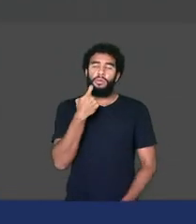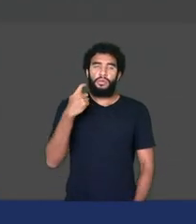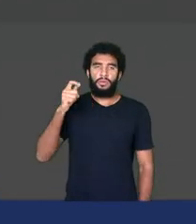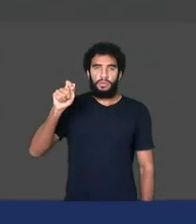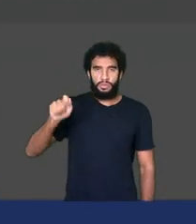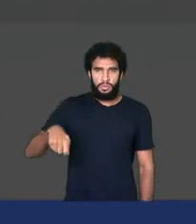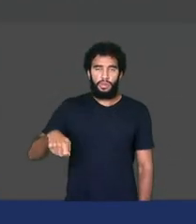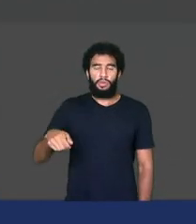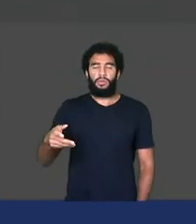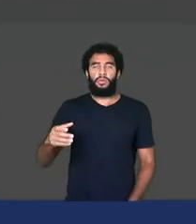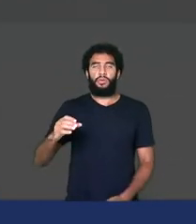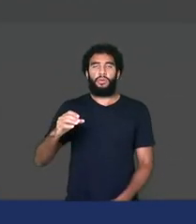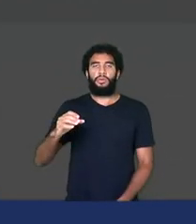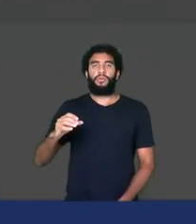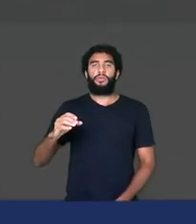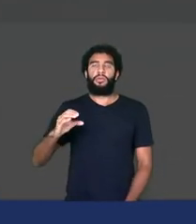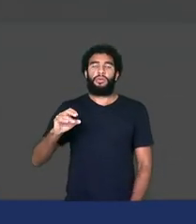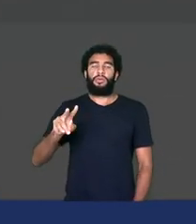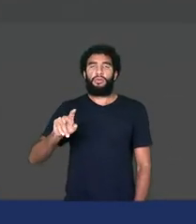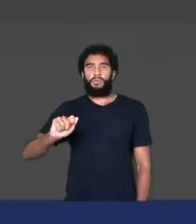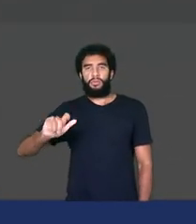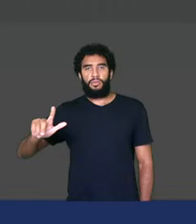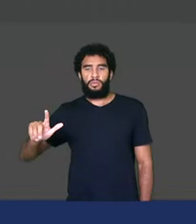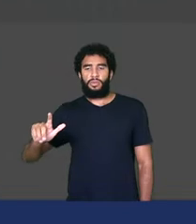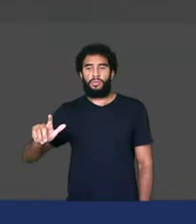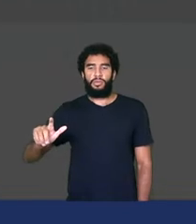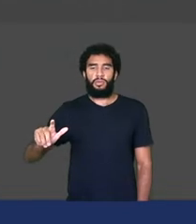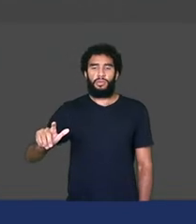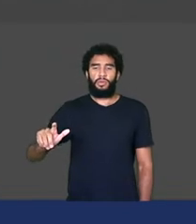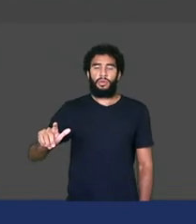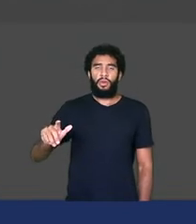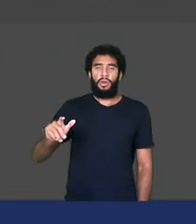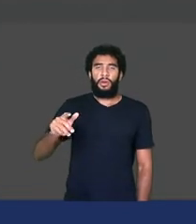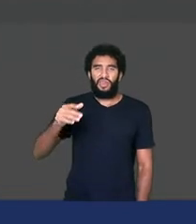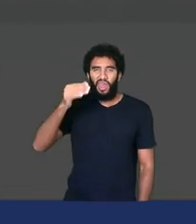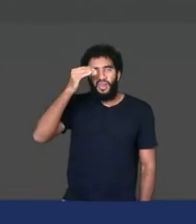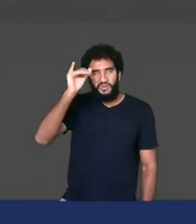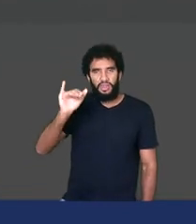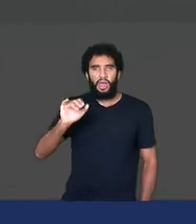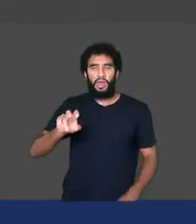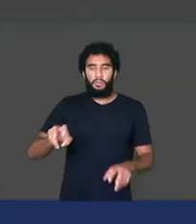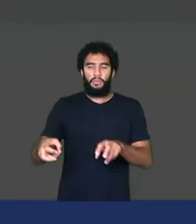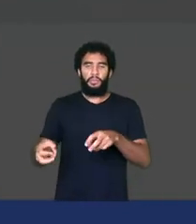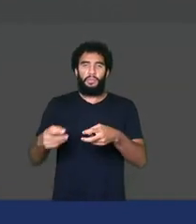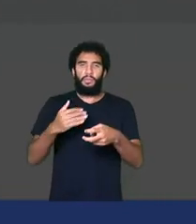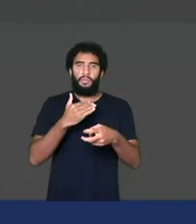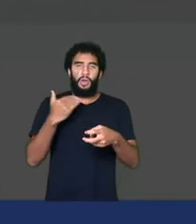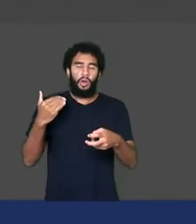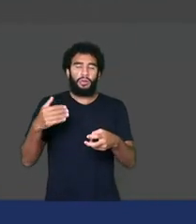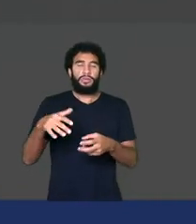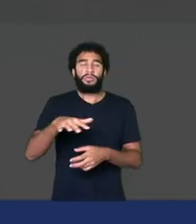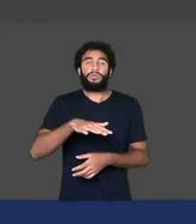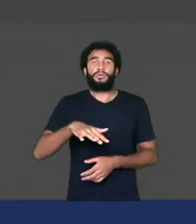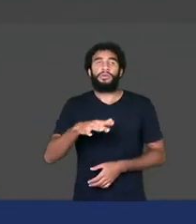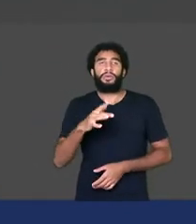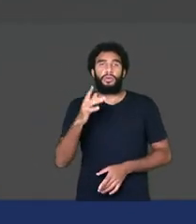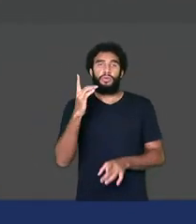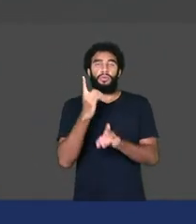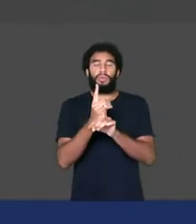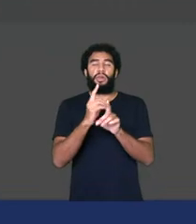NESSE MOMENTO A POPULAÇÃO CIVIL DA UCRÂNIA NÃO TENHA TANTAS BAIXAS E QUE A GENTE POSSA ENCONTRAR A PAZ. MAS